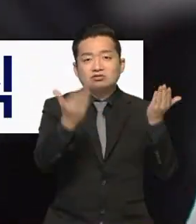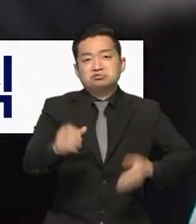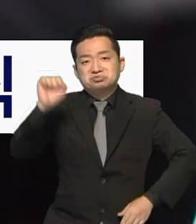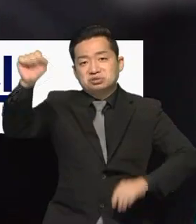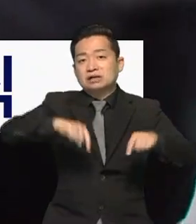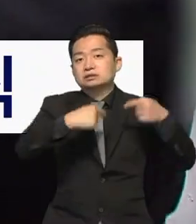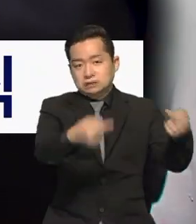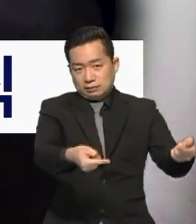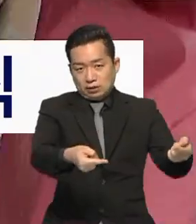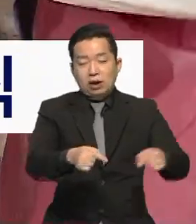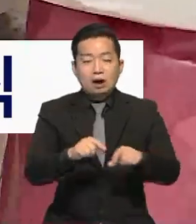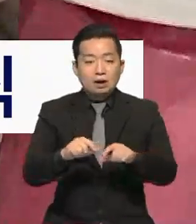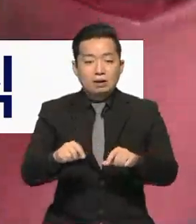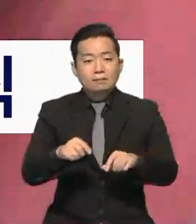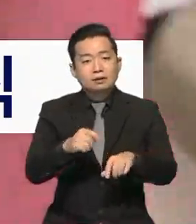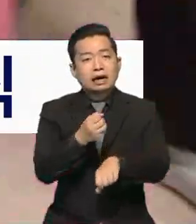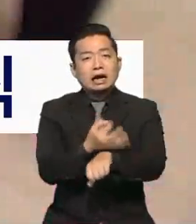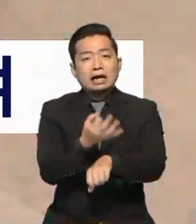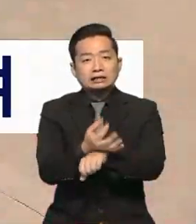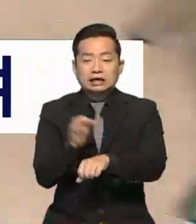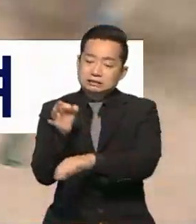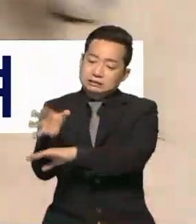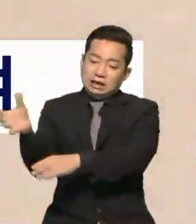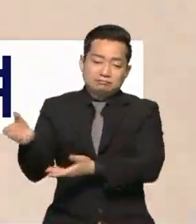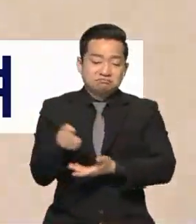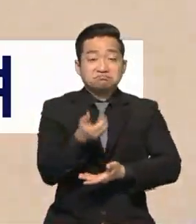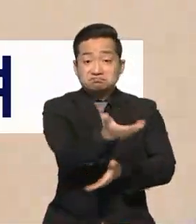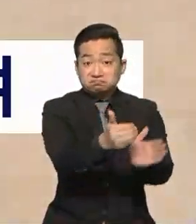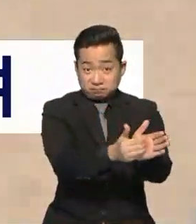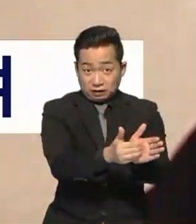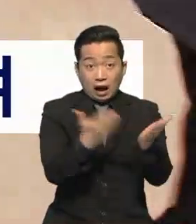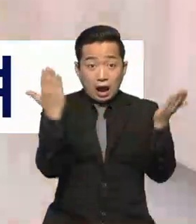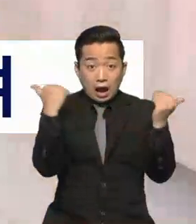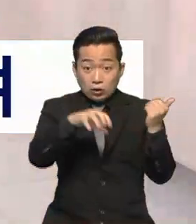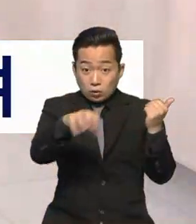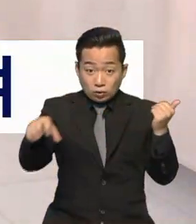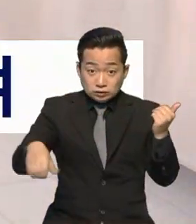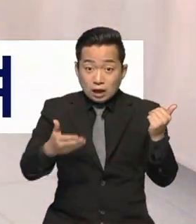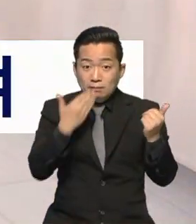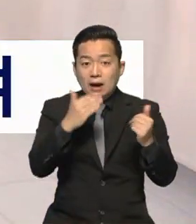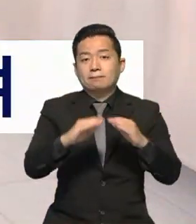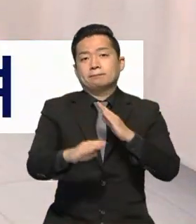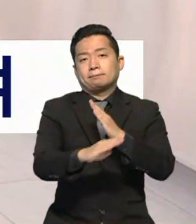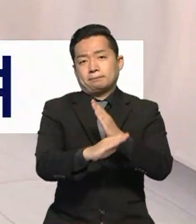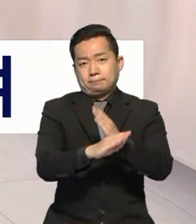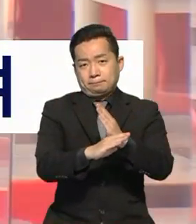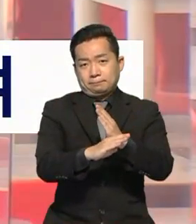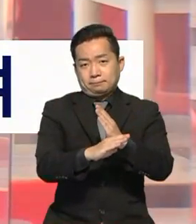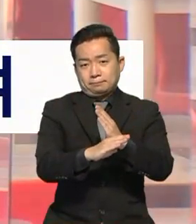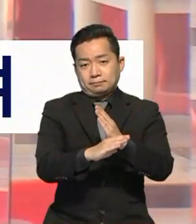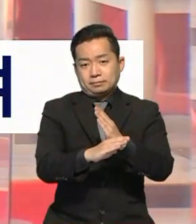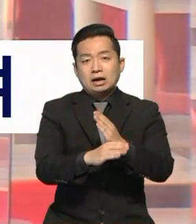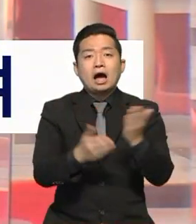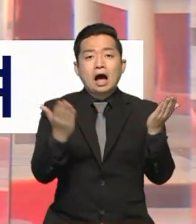제공된 겁니다. 일부 학교에서는 아예 급식 중단을 공지하고 하교 시간을 1시간가량 앞당겼습니다.